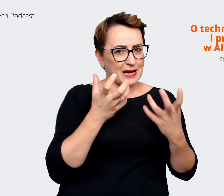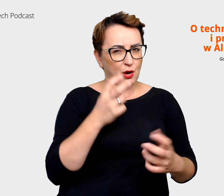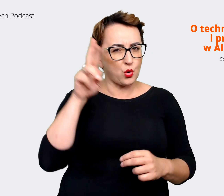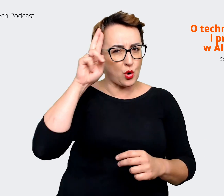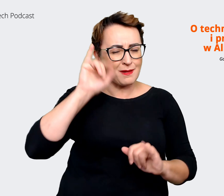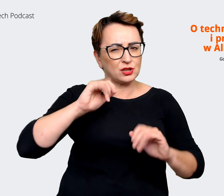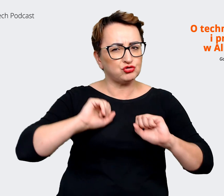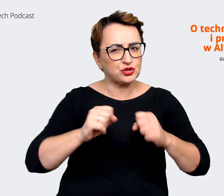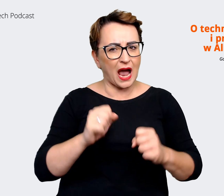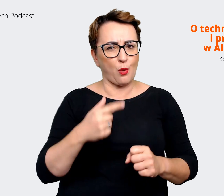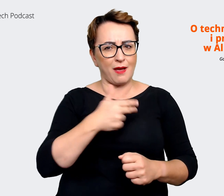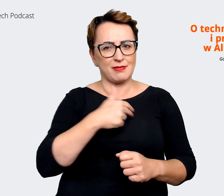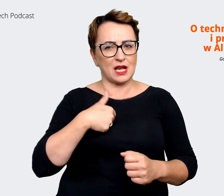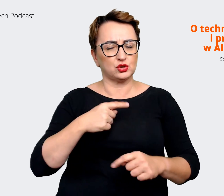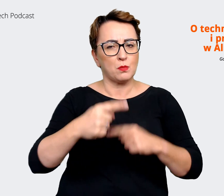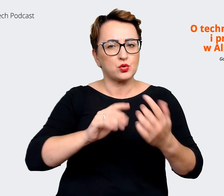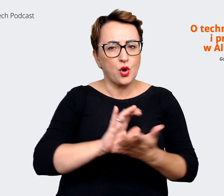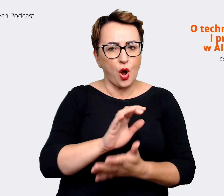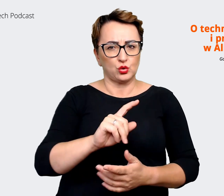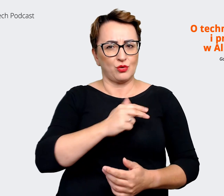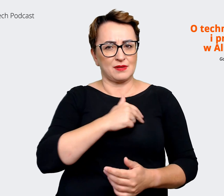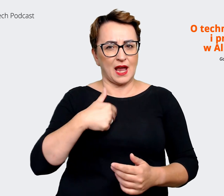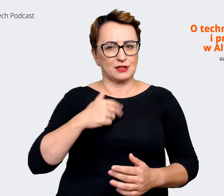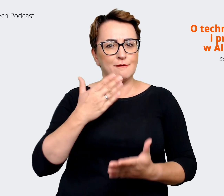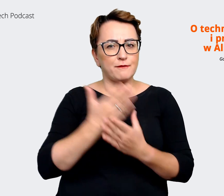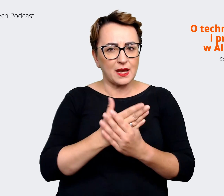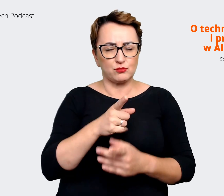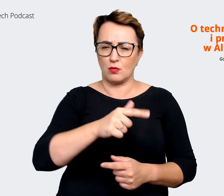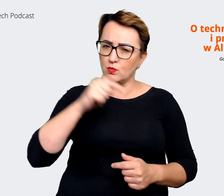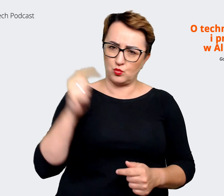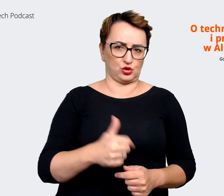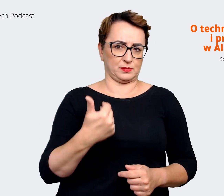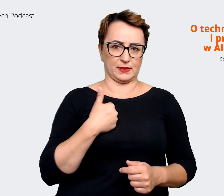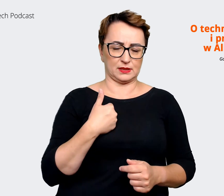jak działa nasz produkt, no to jest raczej bym powiedział must have. Bardzo często pytam